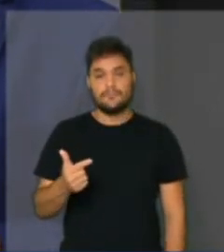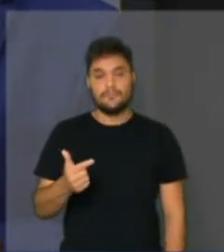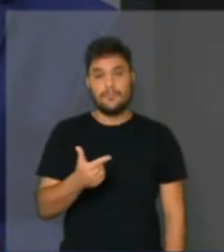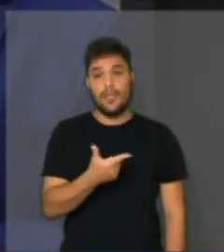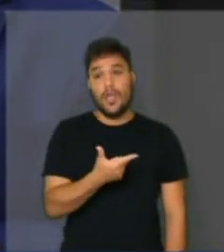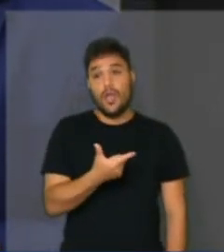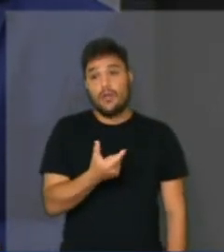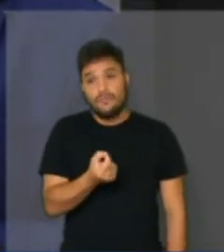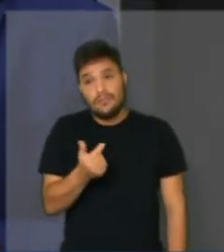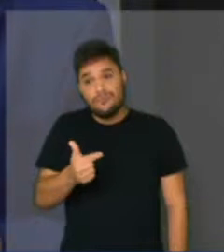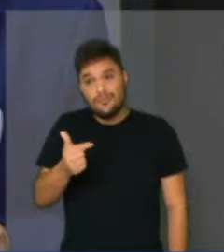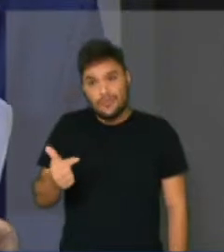ACHO QUE EM 2022 EU AGORA VOU ATUALIZAR VAI SER PELO MENOS 1